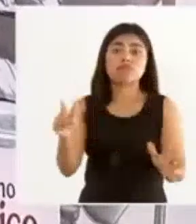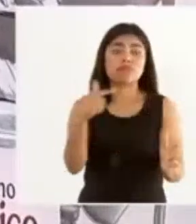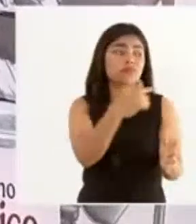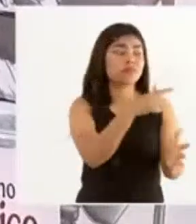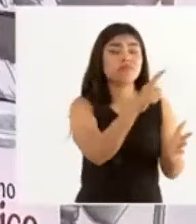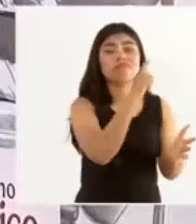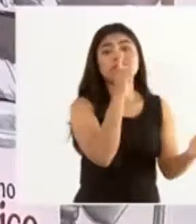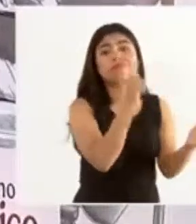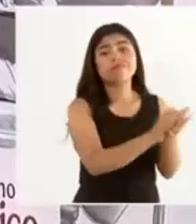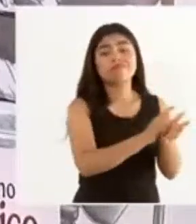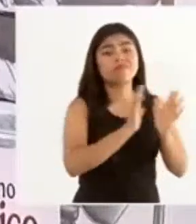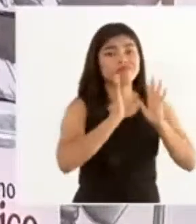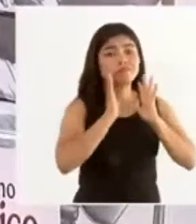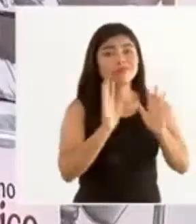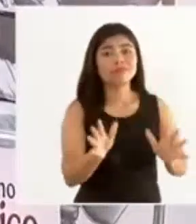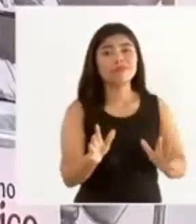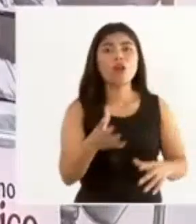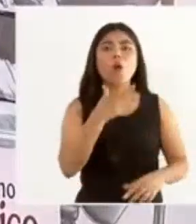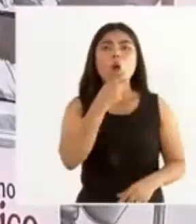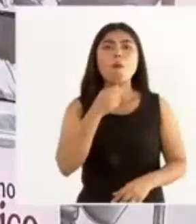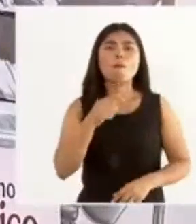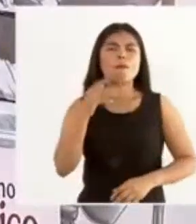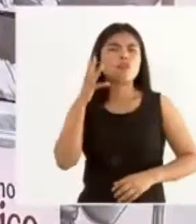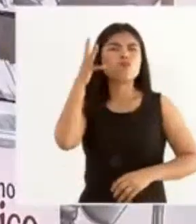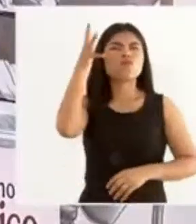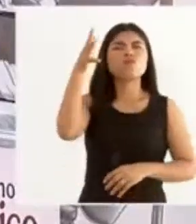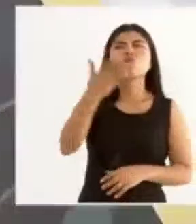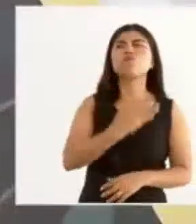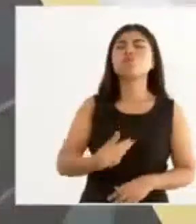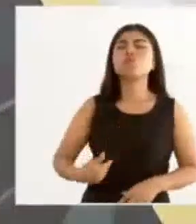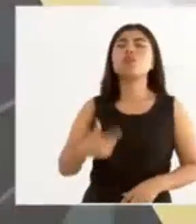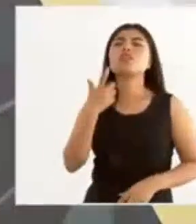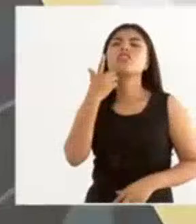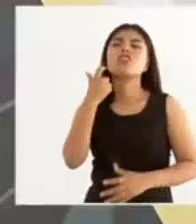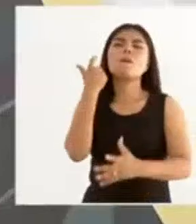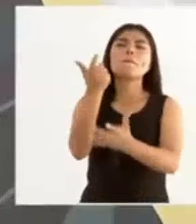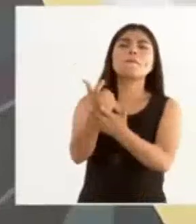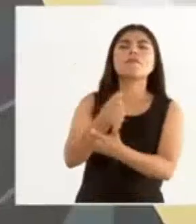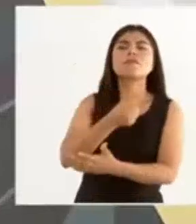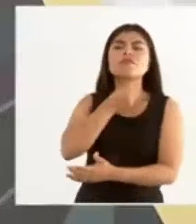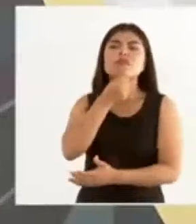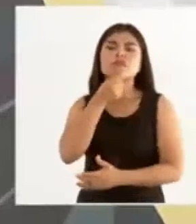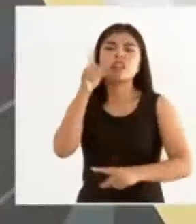Ya ningún presidente va a poder quitar la pensión universal adulto mayor. Ese es el